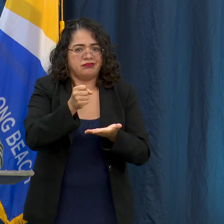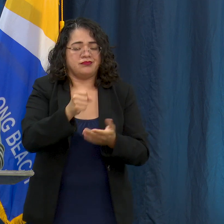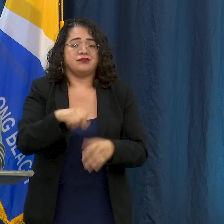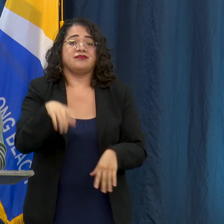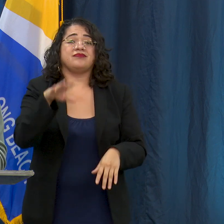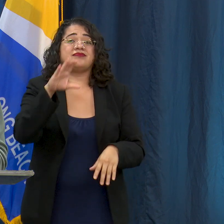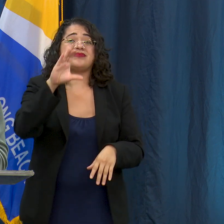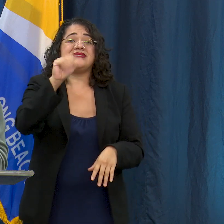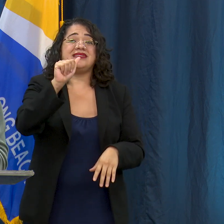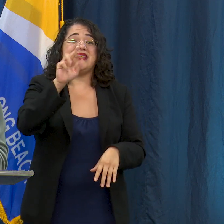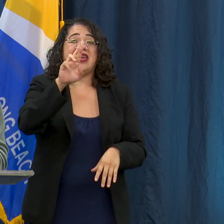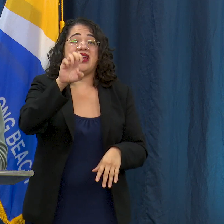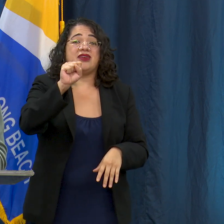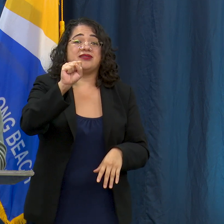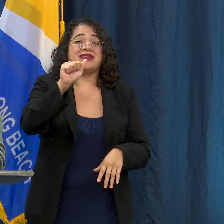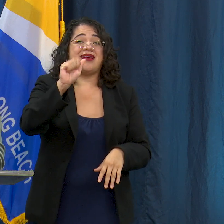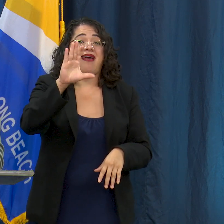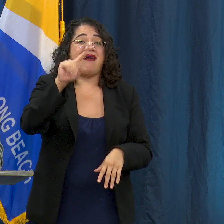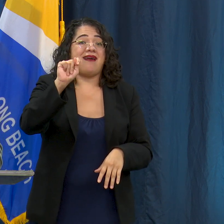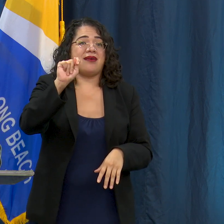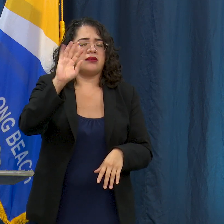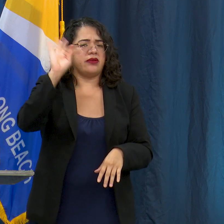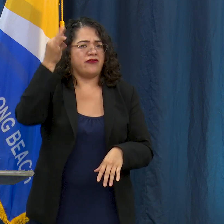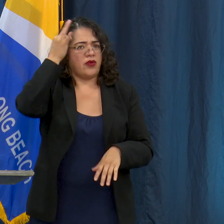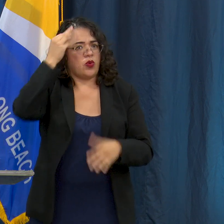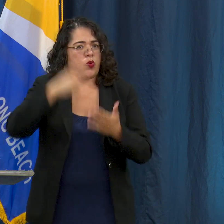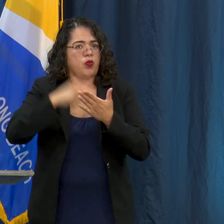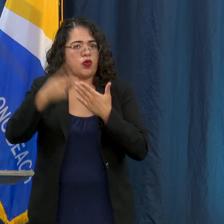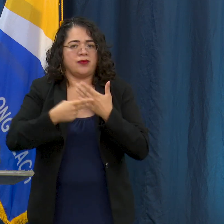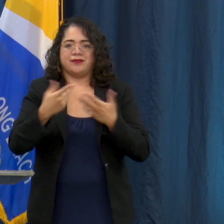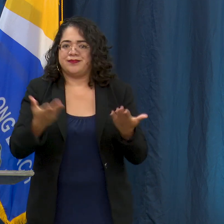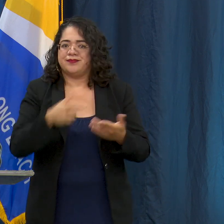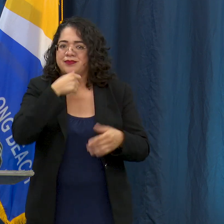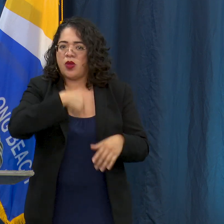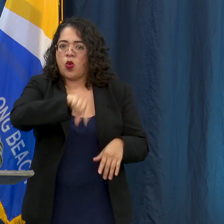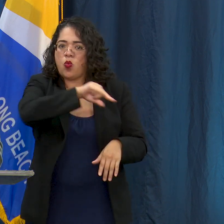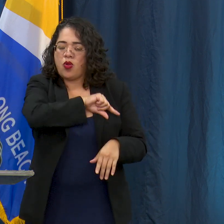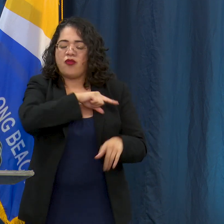programa y la respuesta de recuperación del Corona videos en la ciudad fi